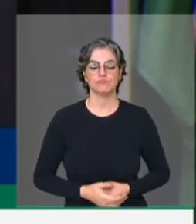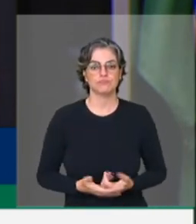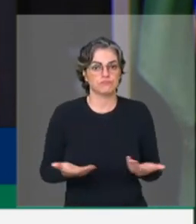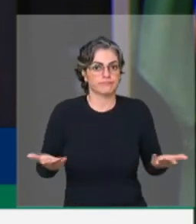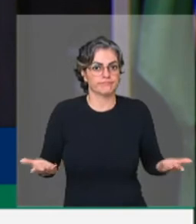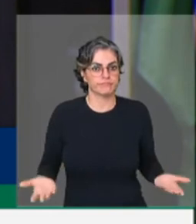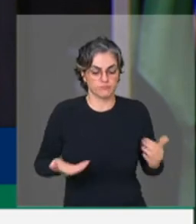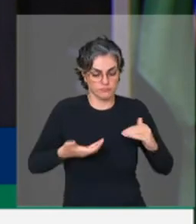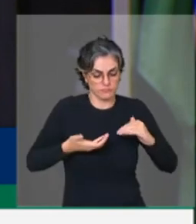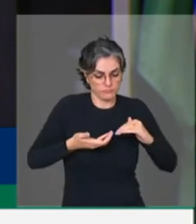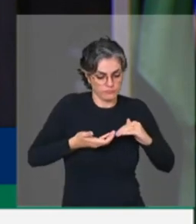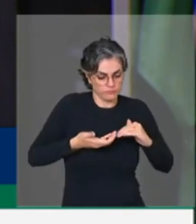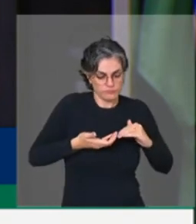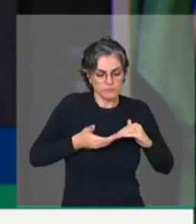COVID. O PAÍS QUE TÁ LÁ DO